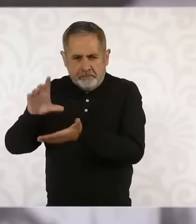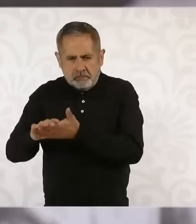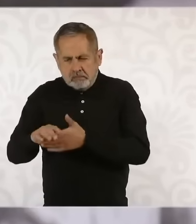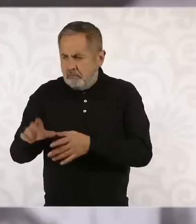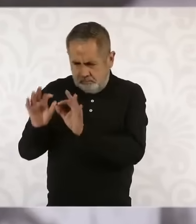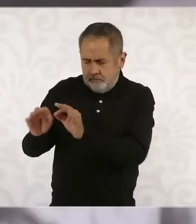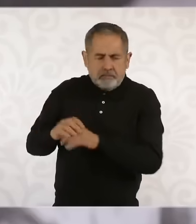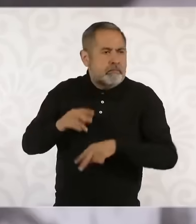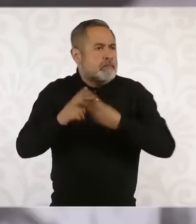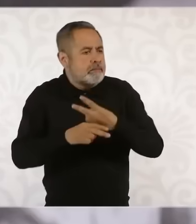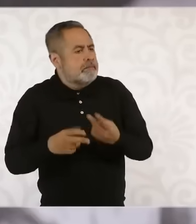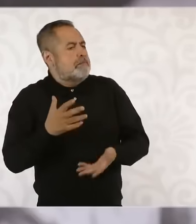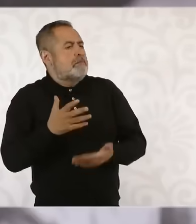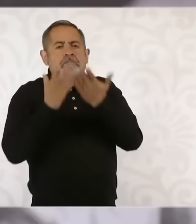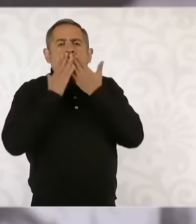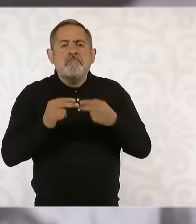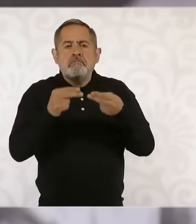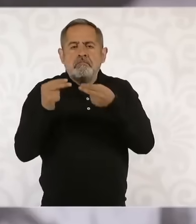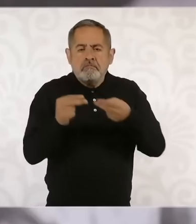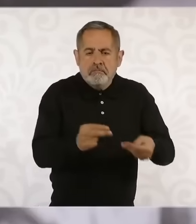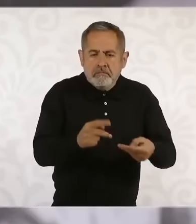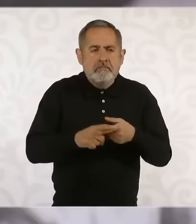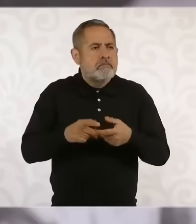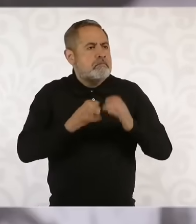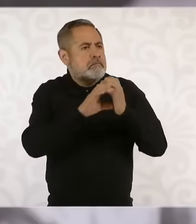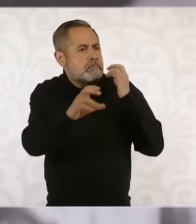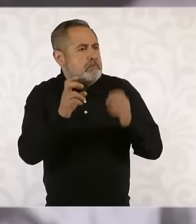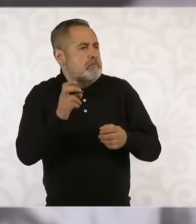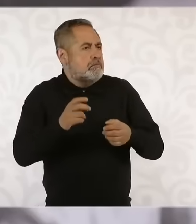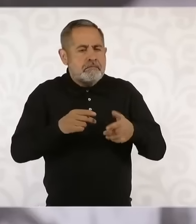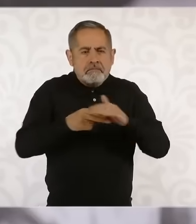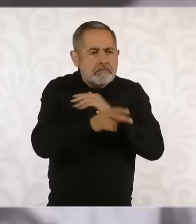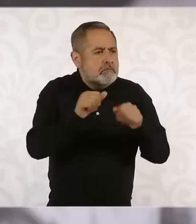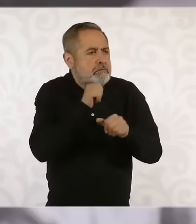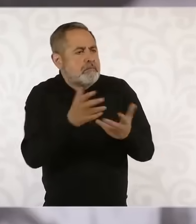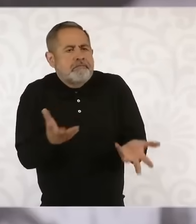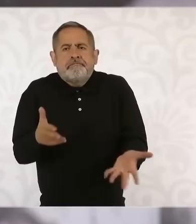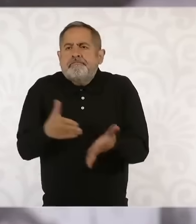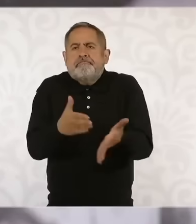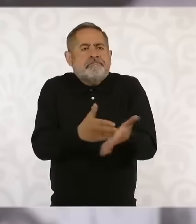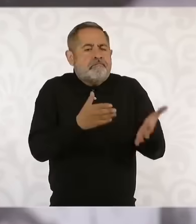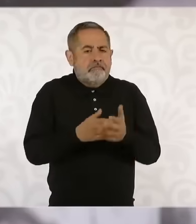el transporte público. Eh, si reconocemos que nadie somos iguales, las personas con discapacidad